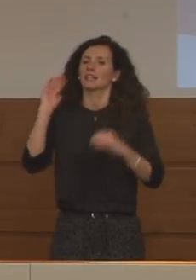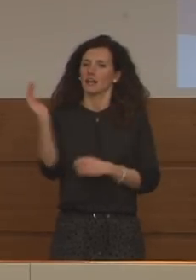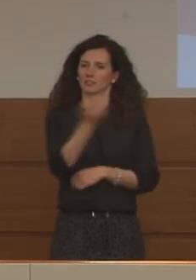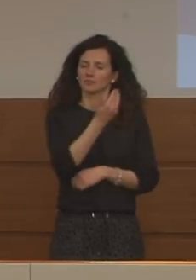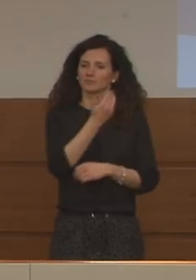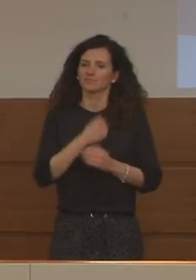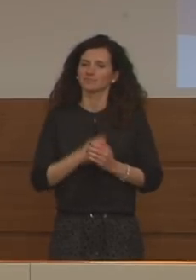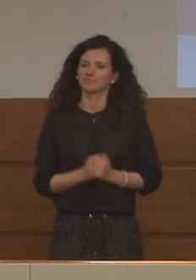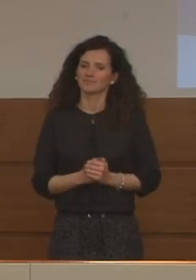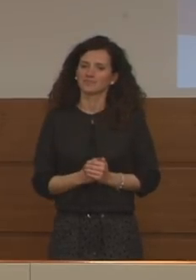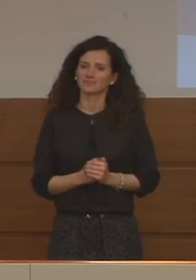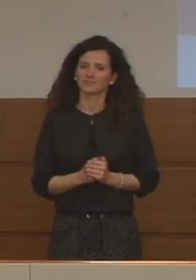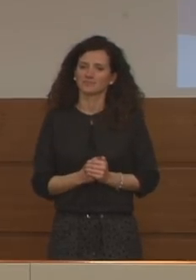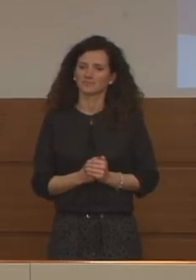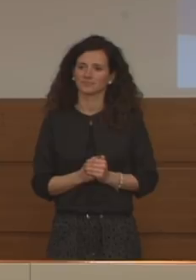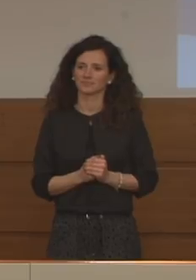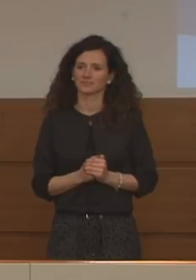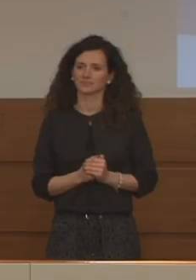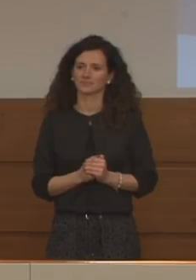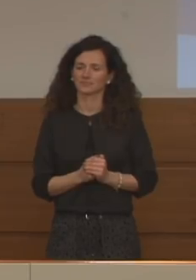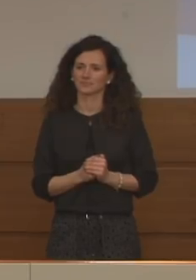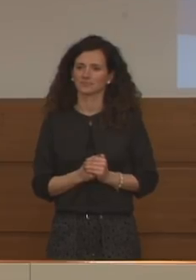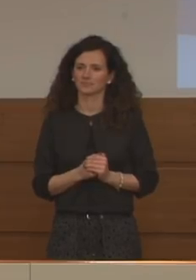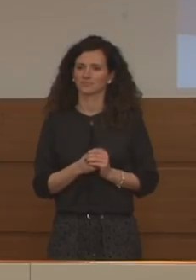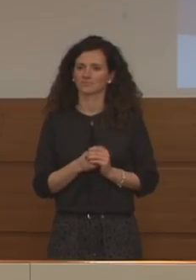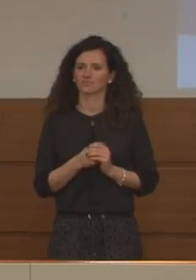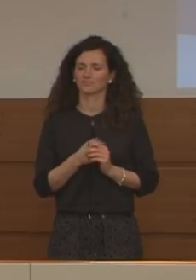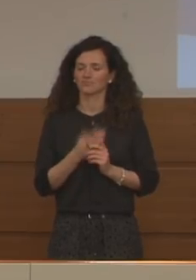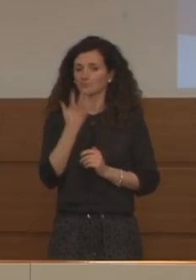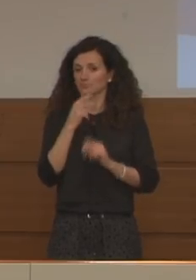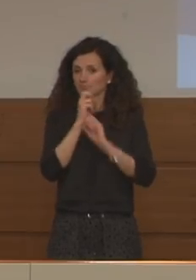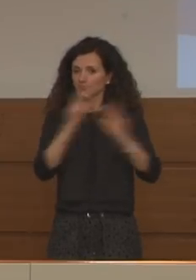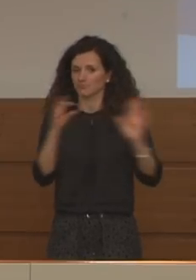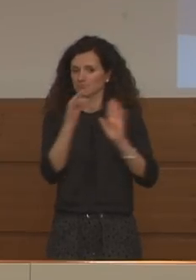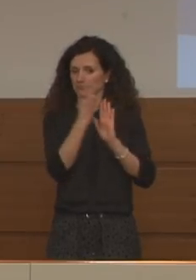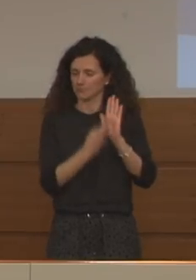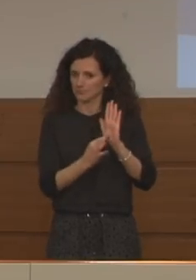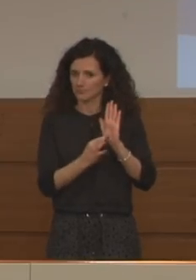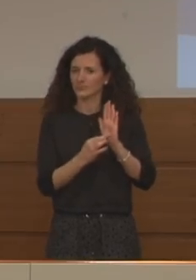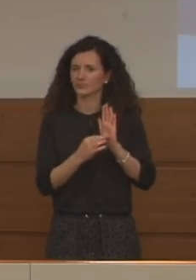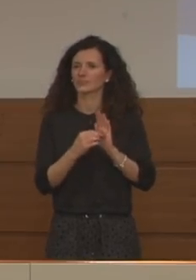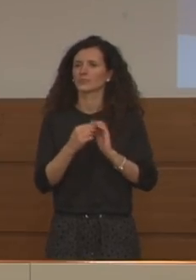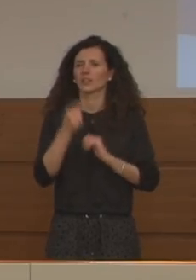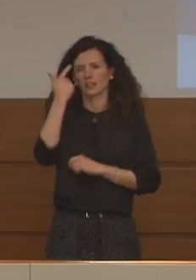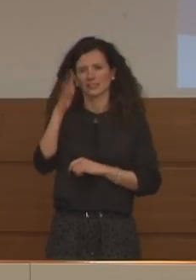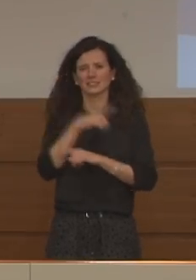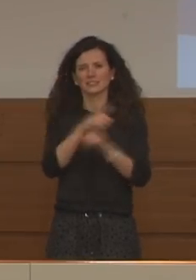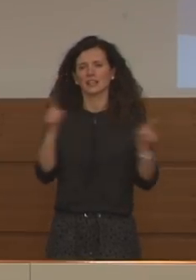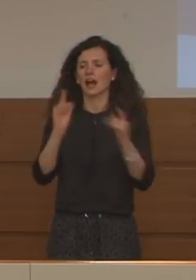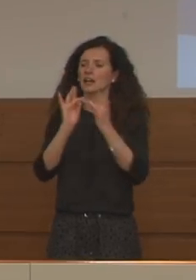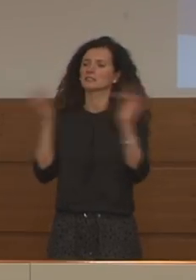Alcune considerazioni. Come sempre, sul sito dell'Istituto Superiore di Sanità, trovate